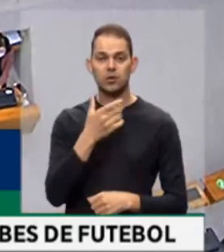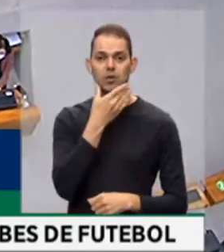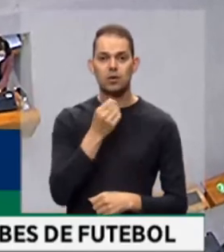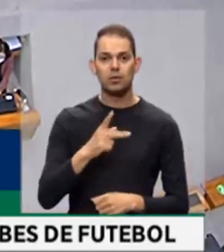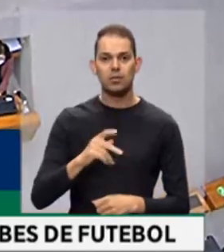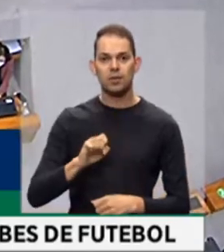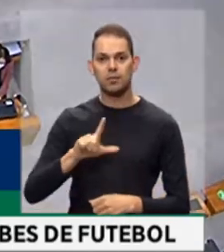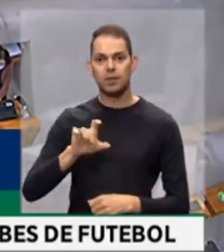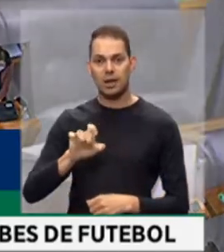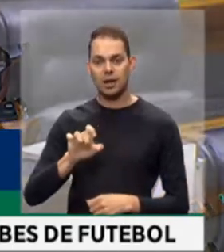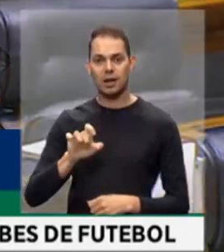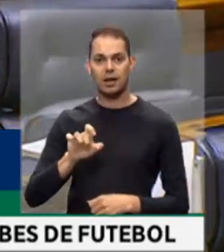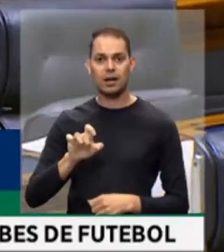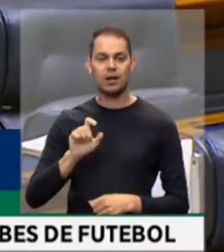57 DA LEI PELÉ. QUE EU LEMBRO